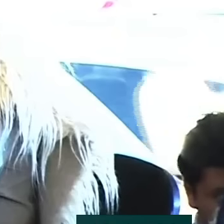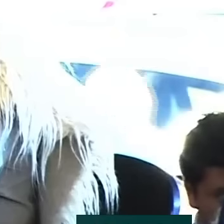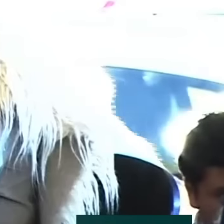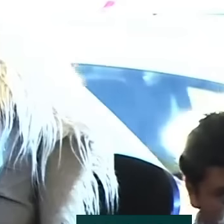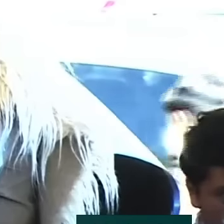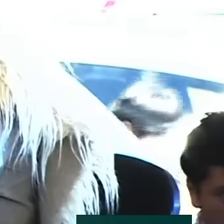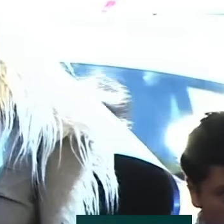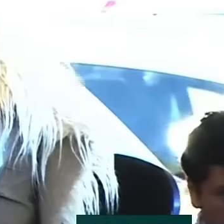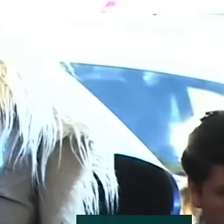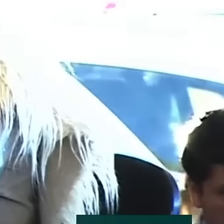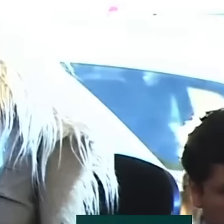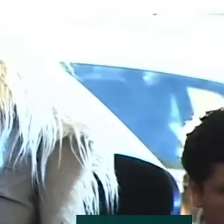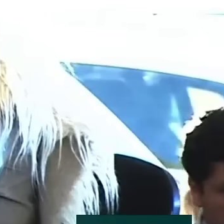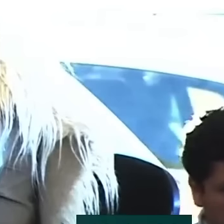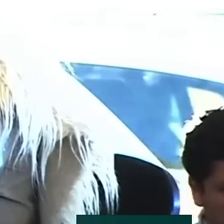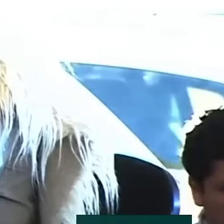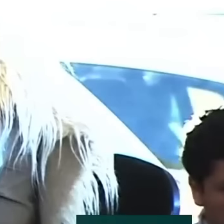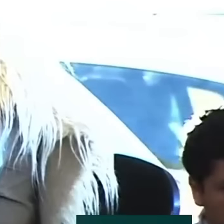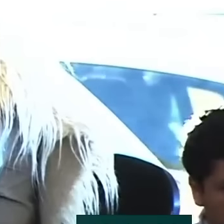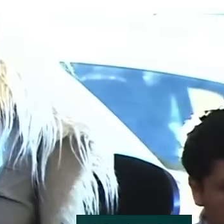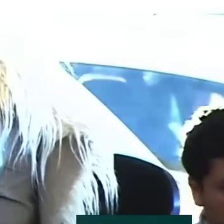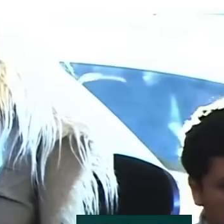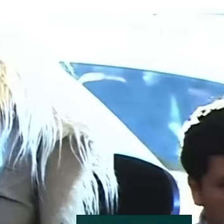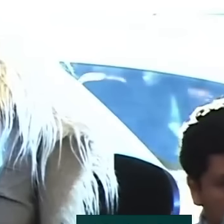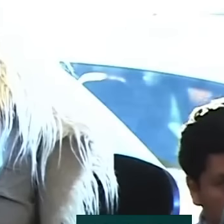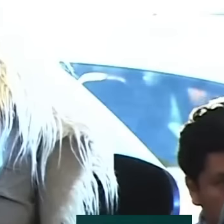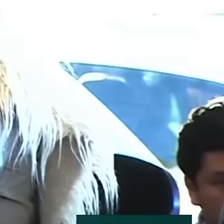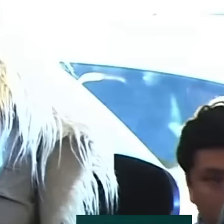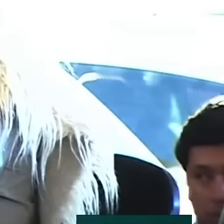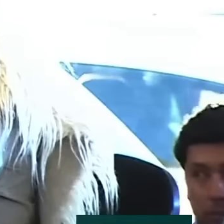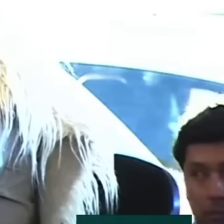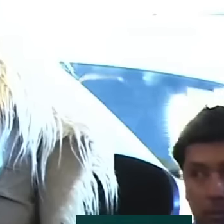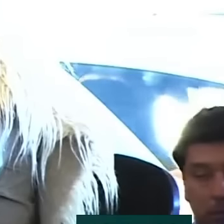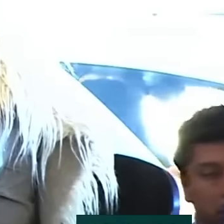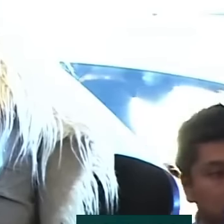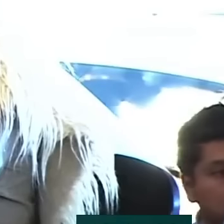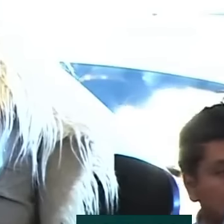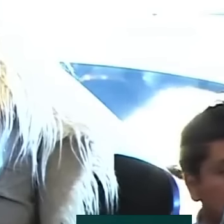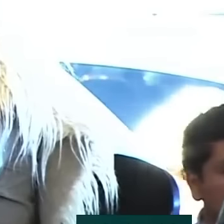determinar constitución